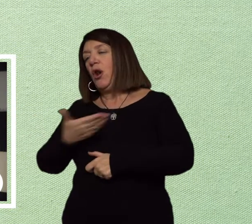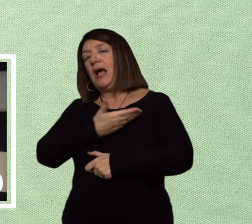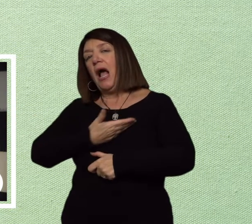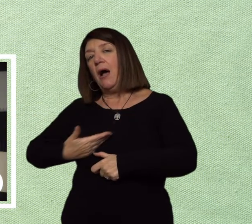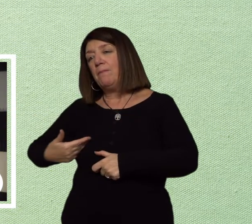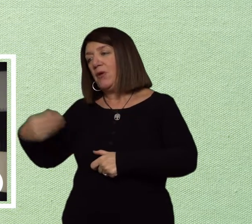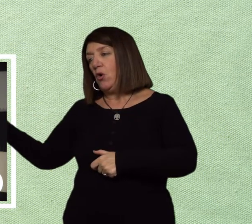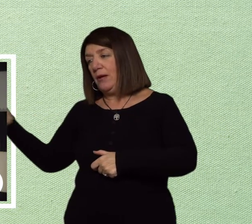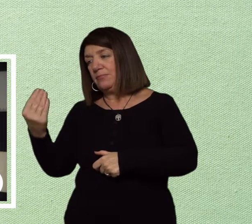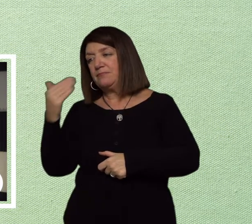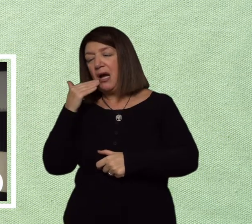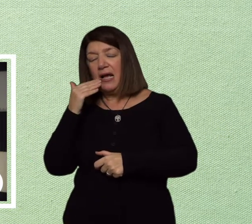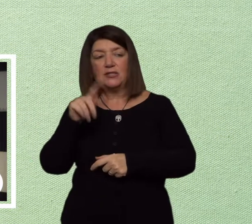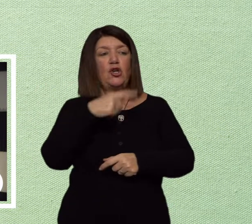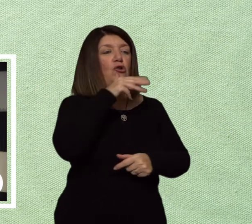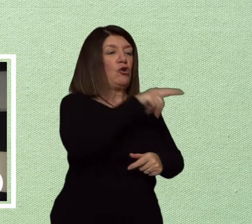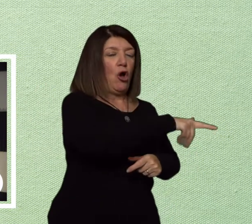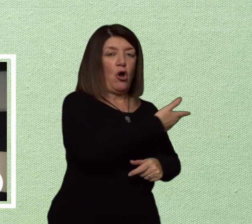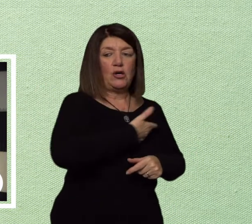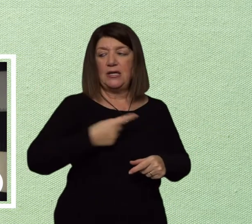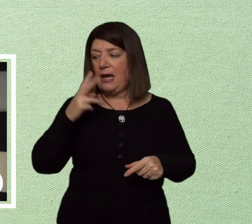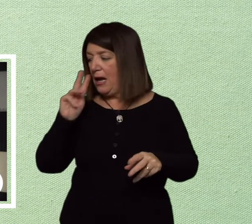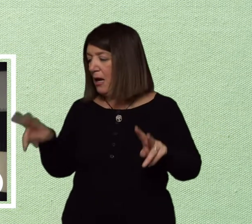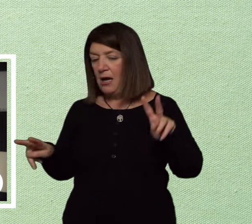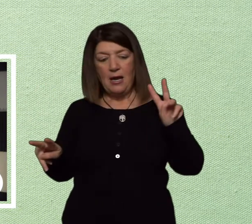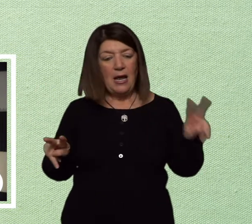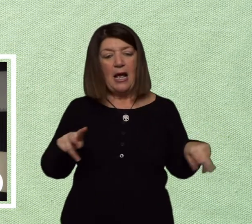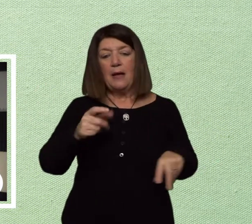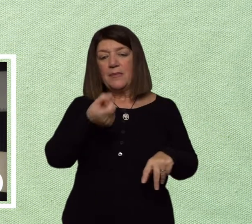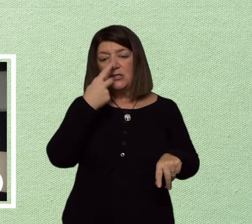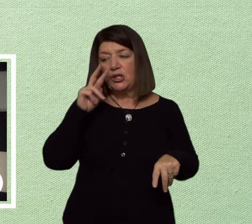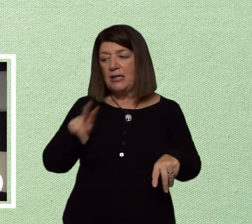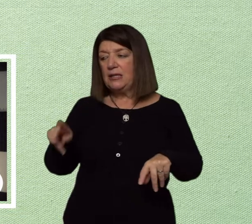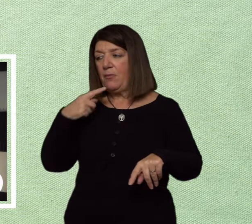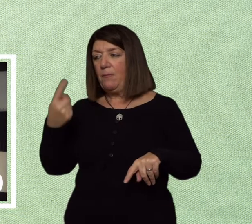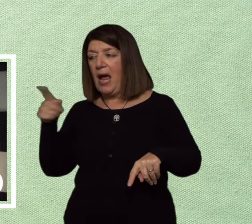maschio e quindi i farmaci le tariamo meglio sulla risposta maschile che non quella femminile in